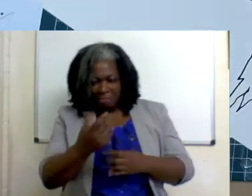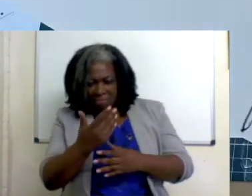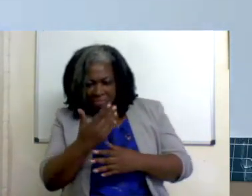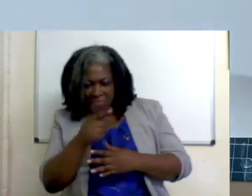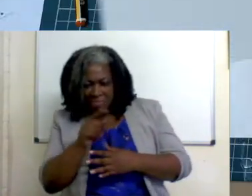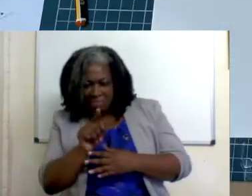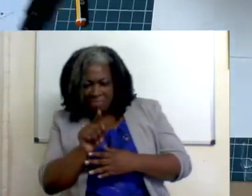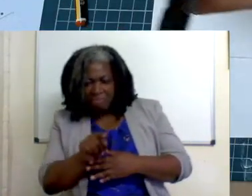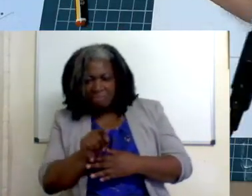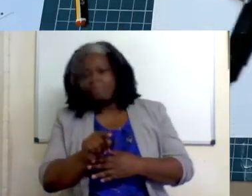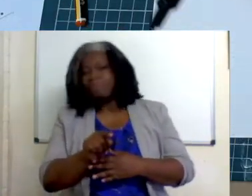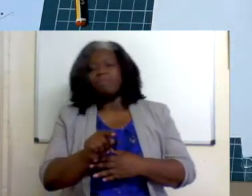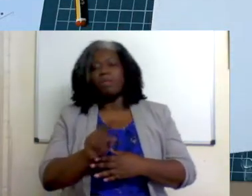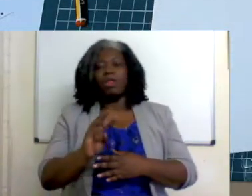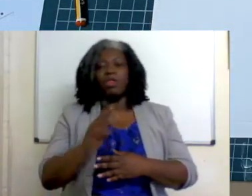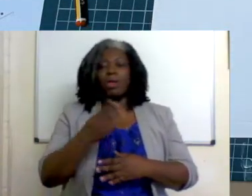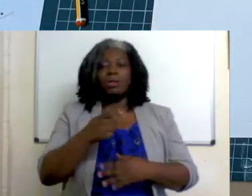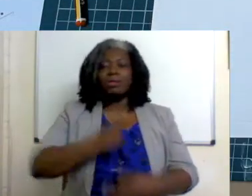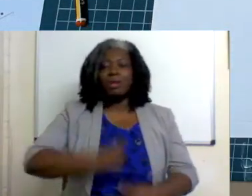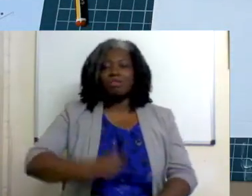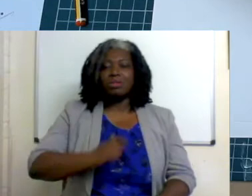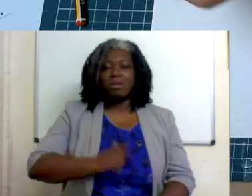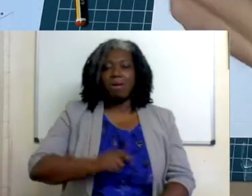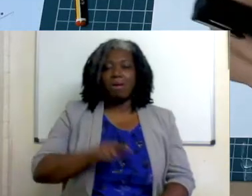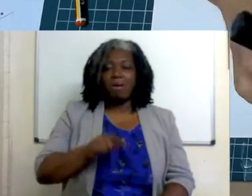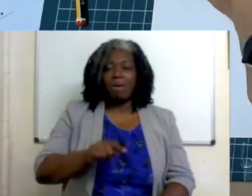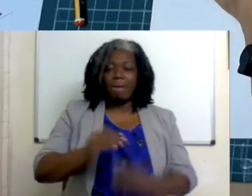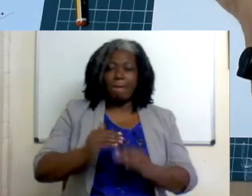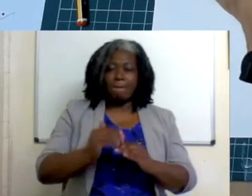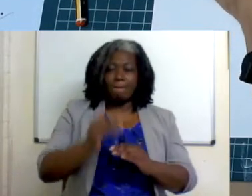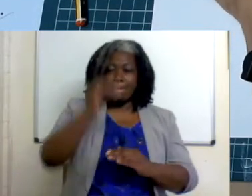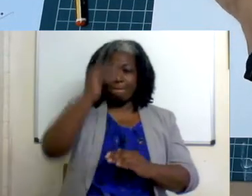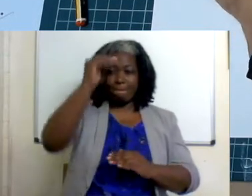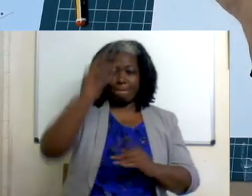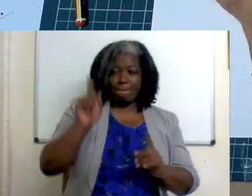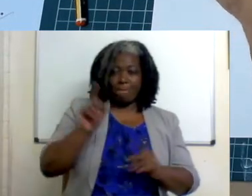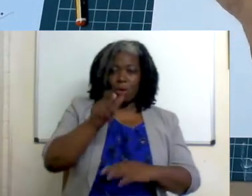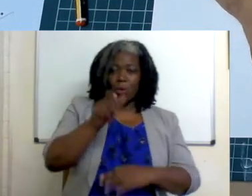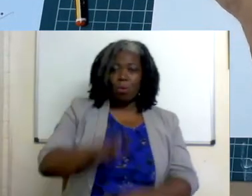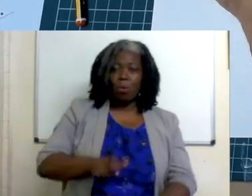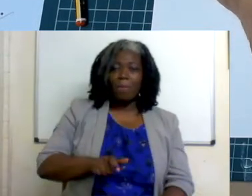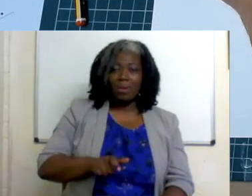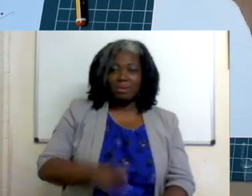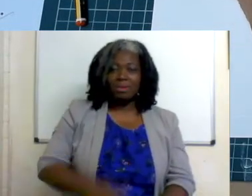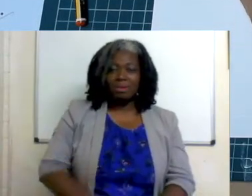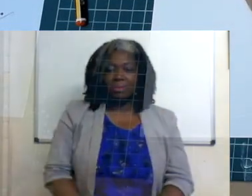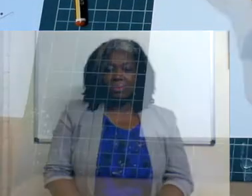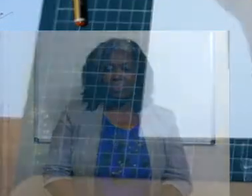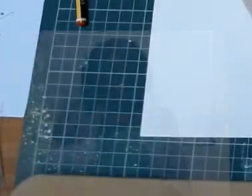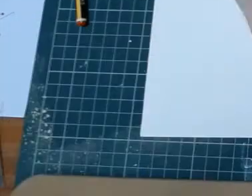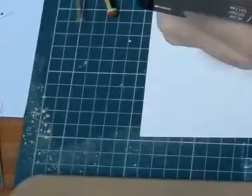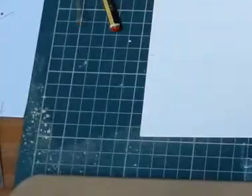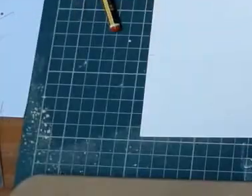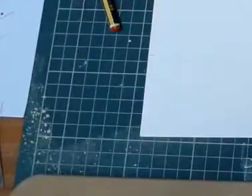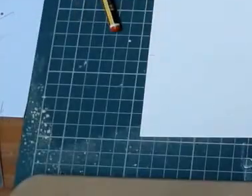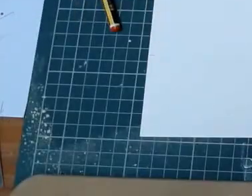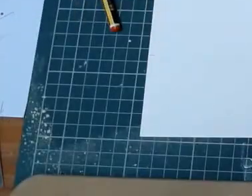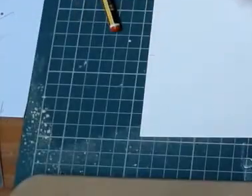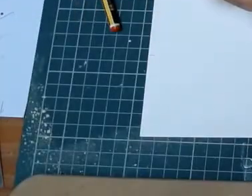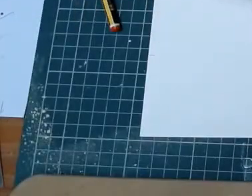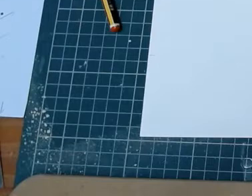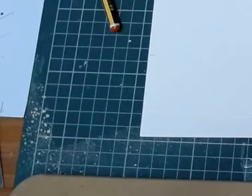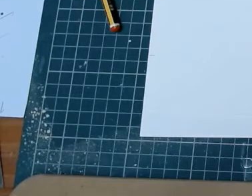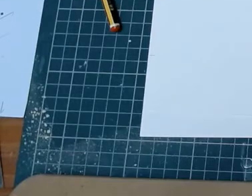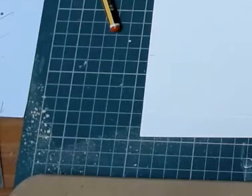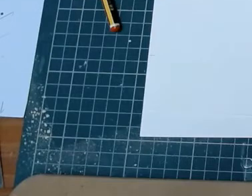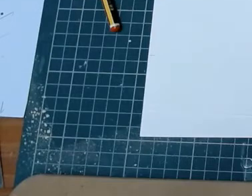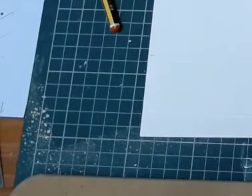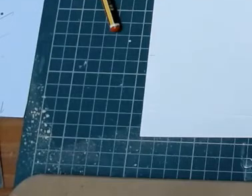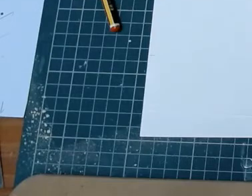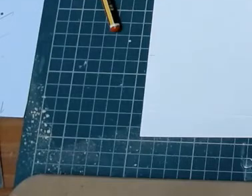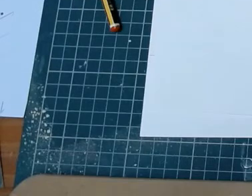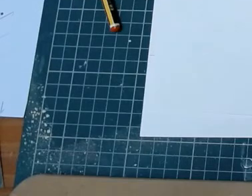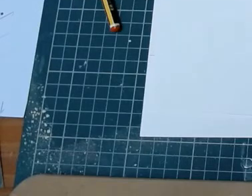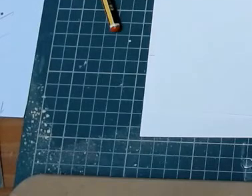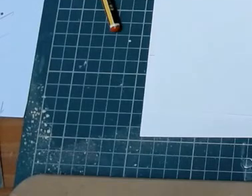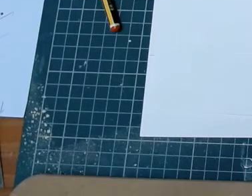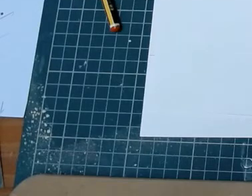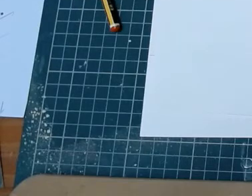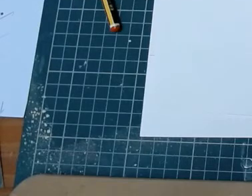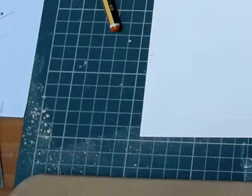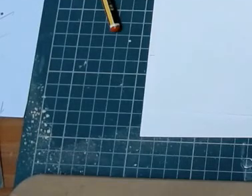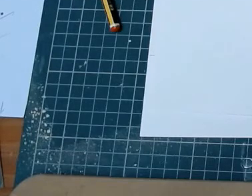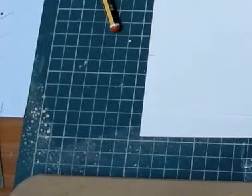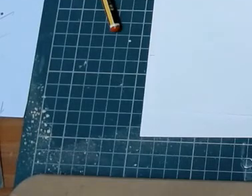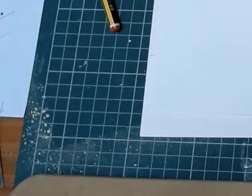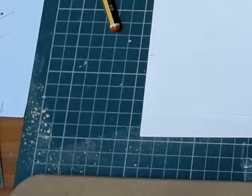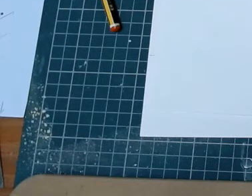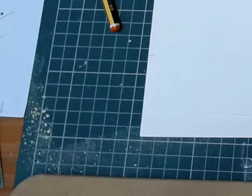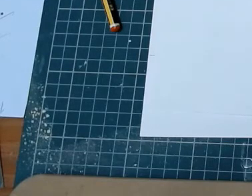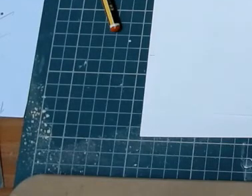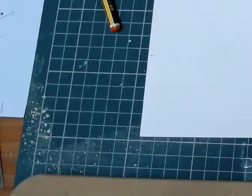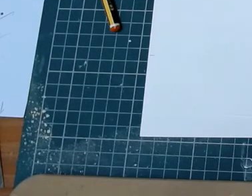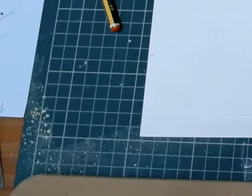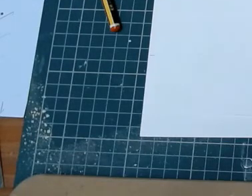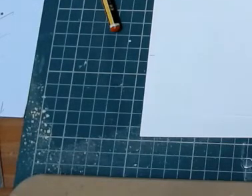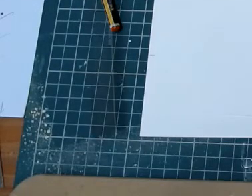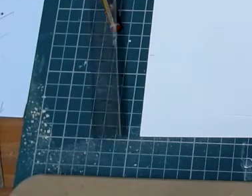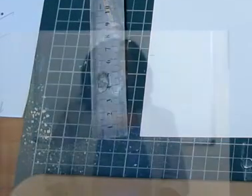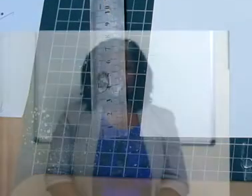postavu, to bude postava cloveka, velikeho cloveka.